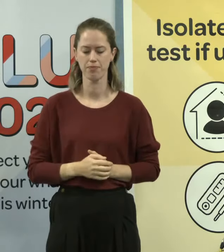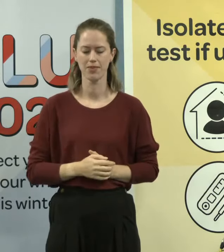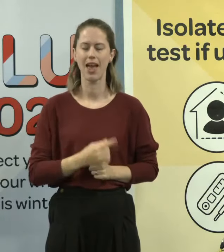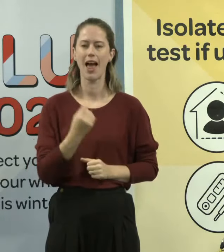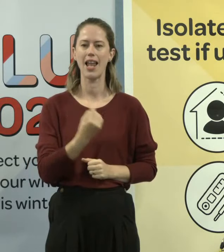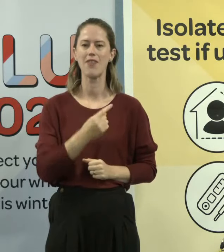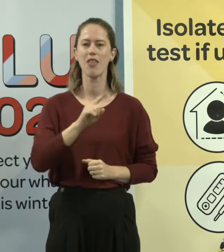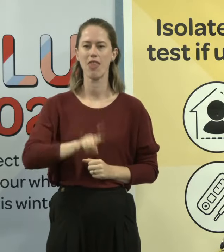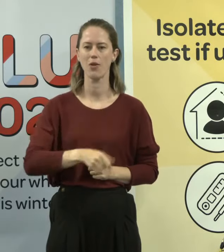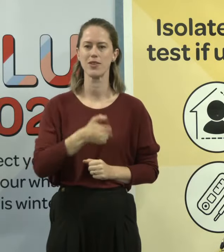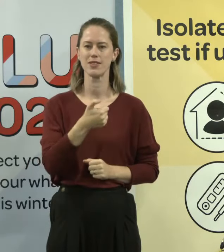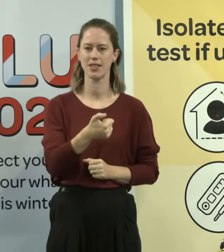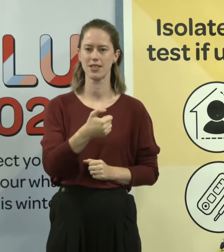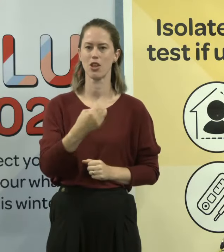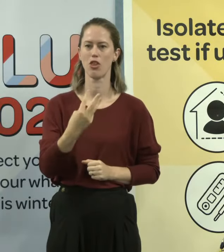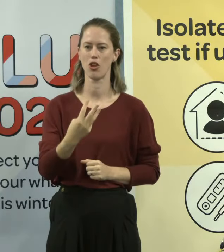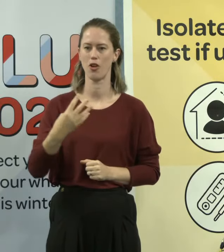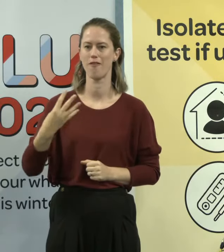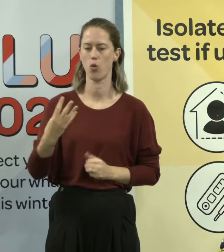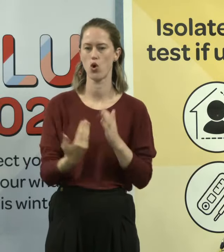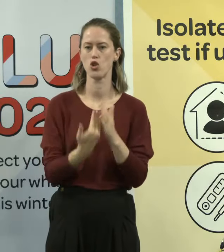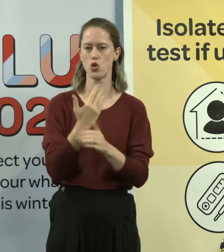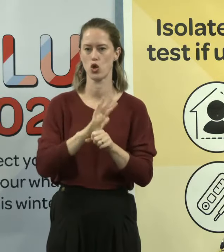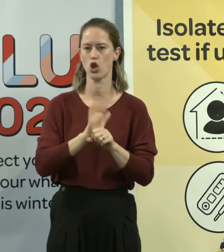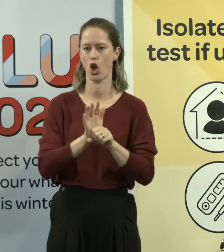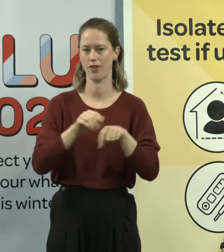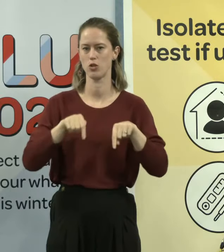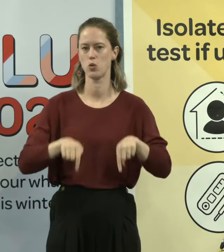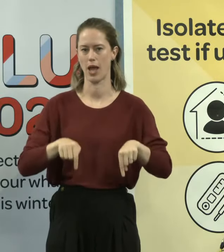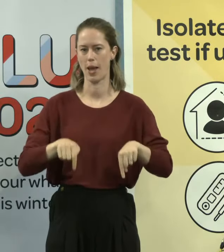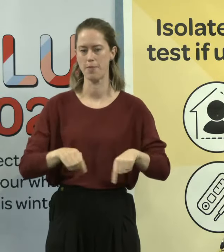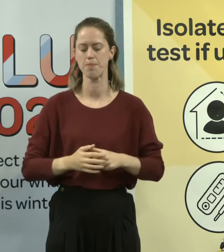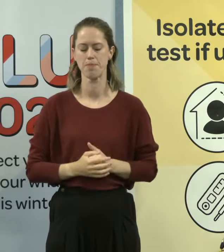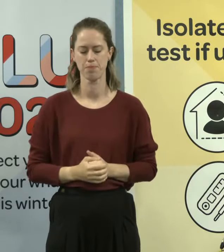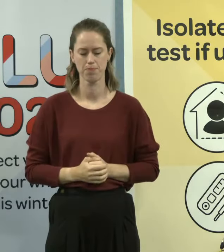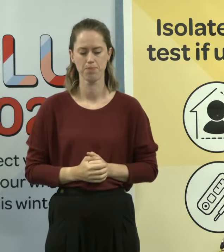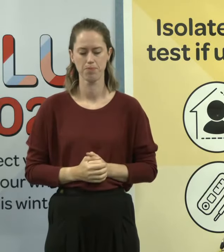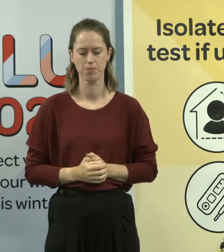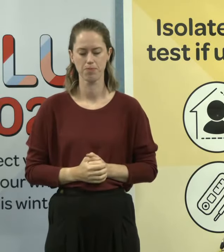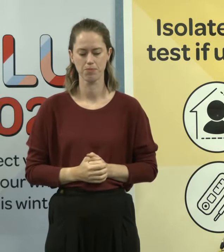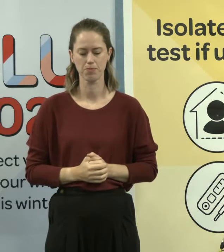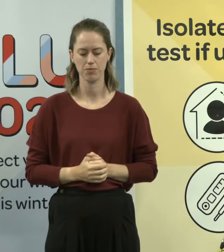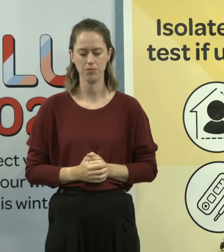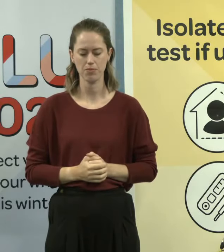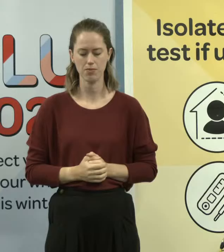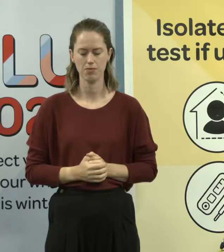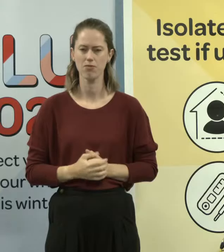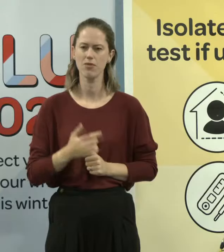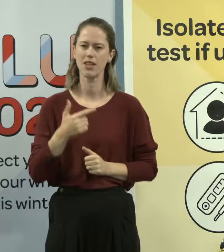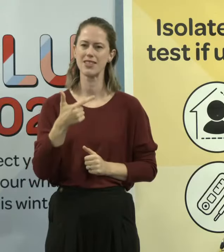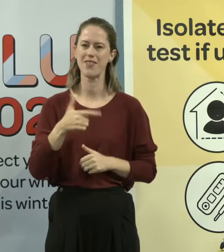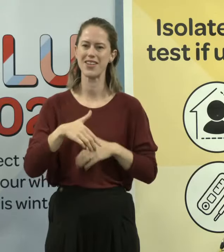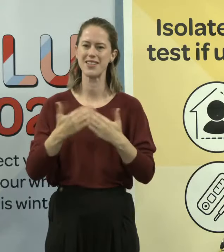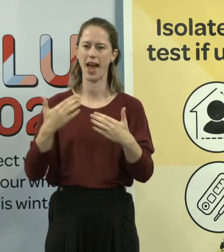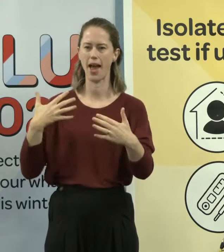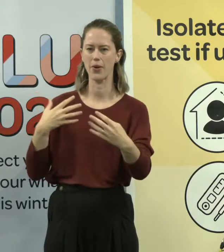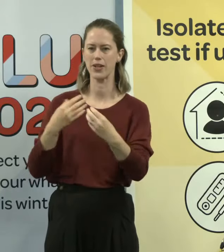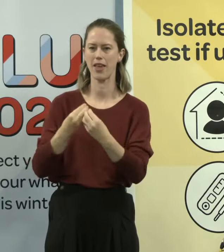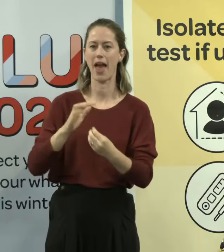mahi a te iwi whanui COVID-19.